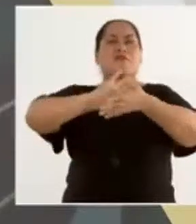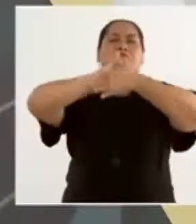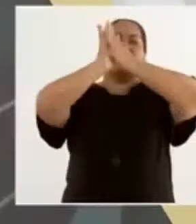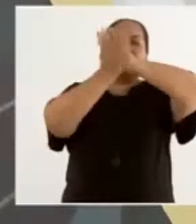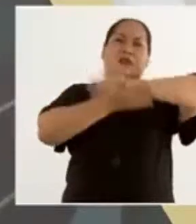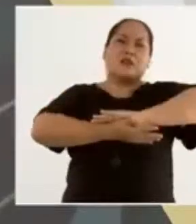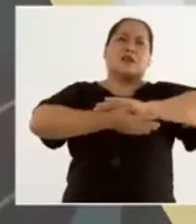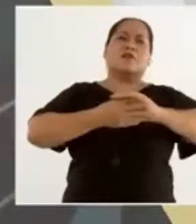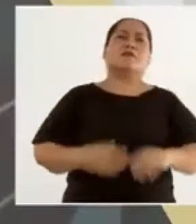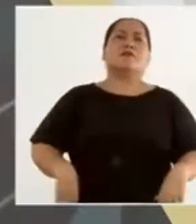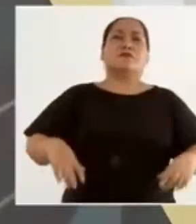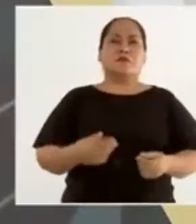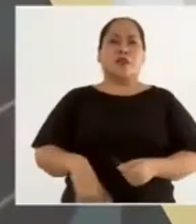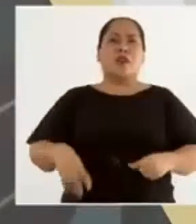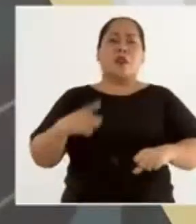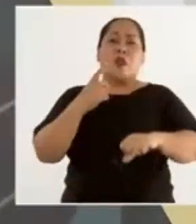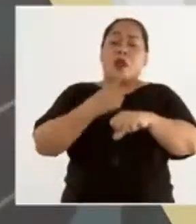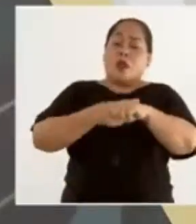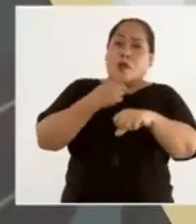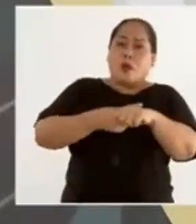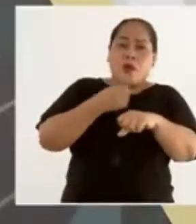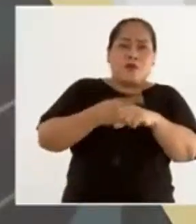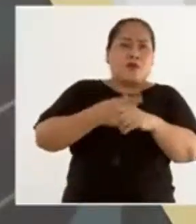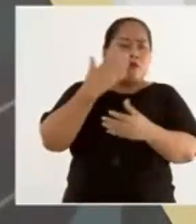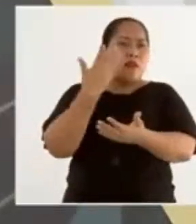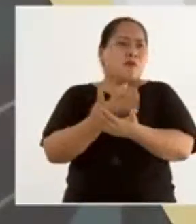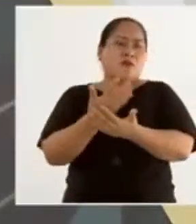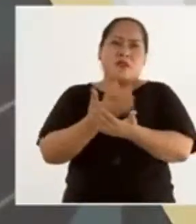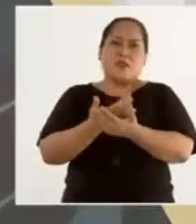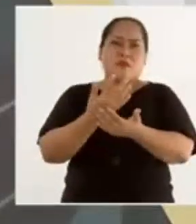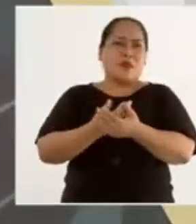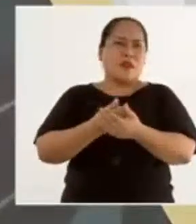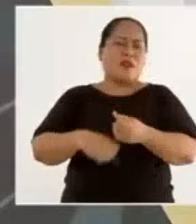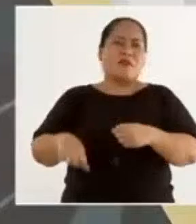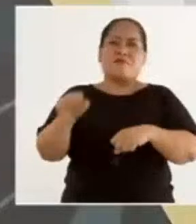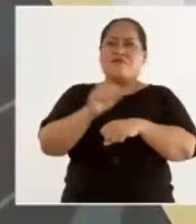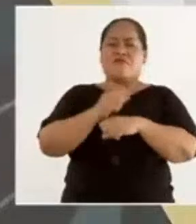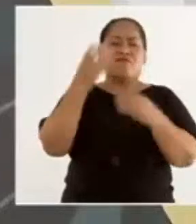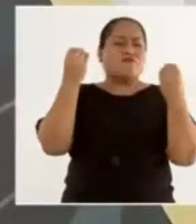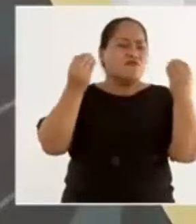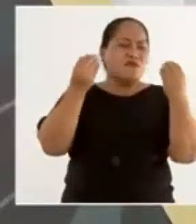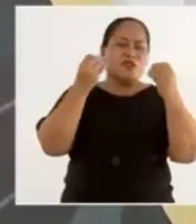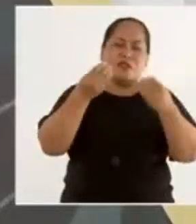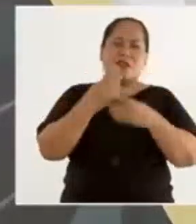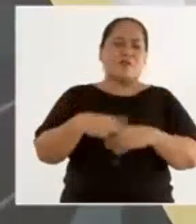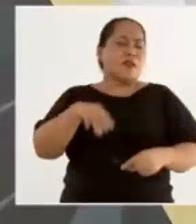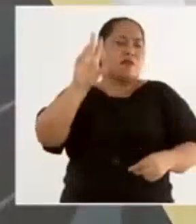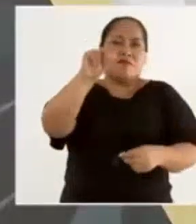semanas para un tratamiento urgente, que las familias no tengan que desplazarse a otro estado,